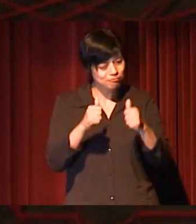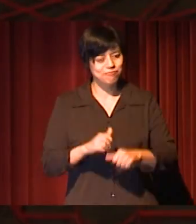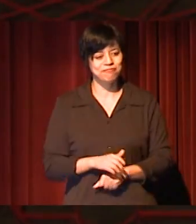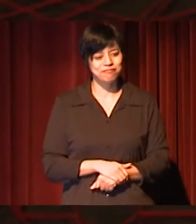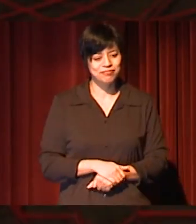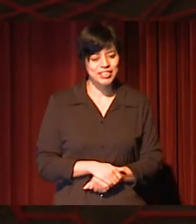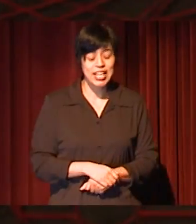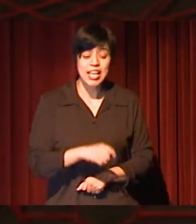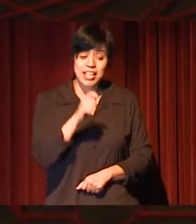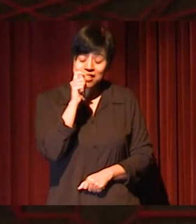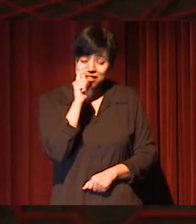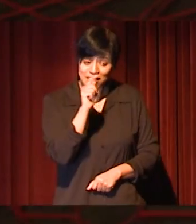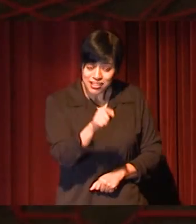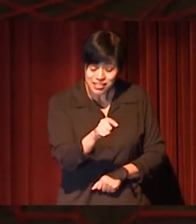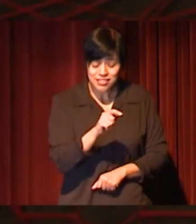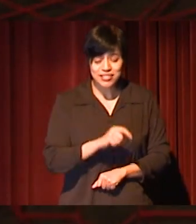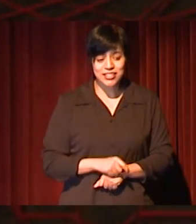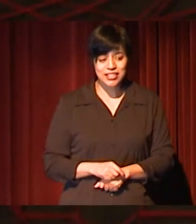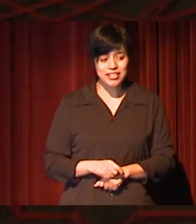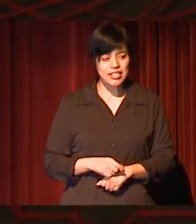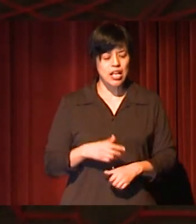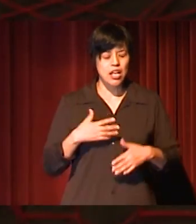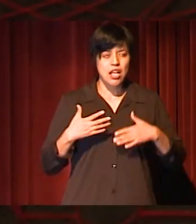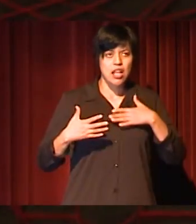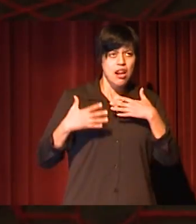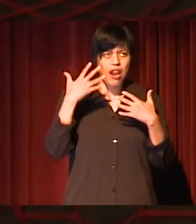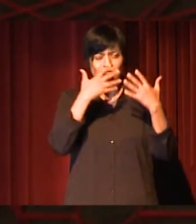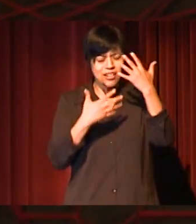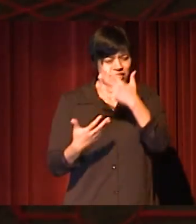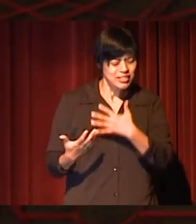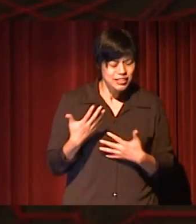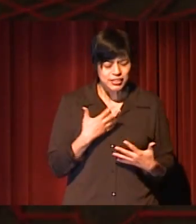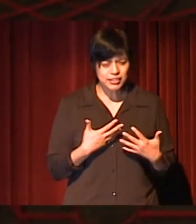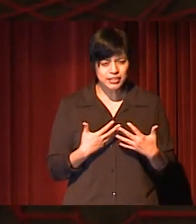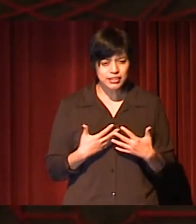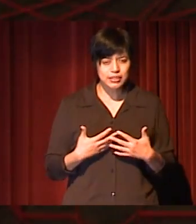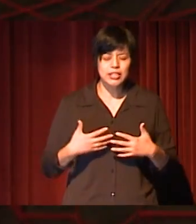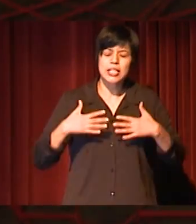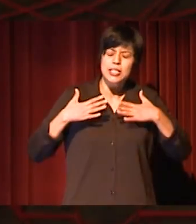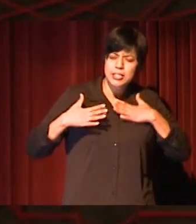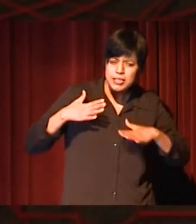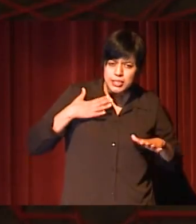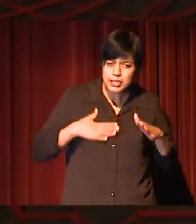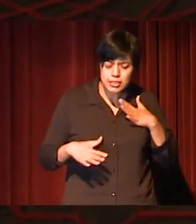Y en ese momento, la desesperación, el estrés y la frustación